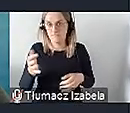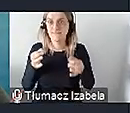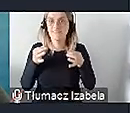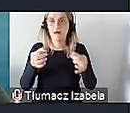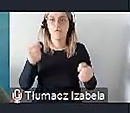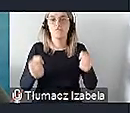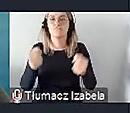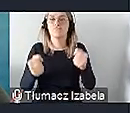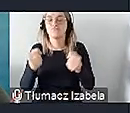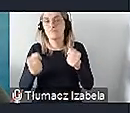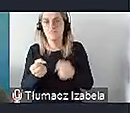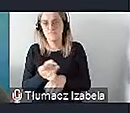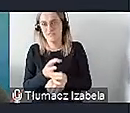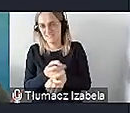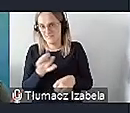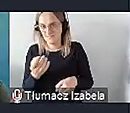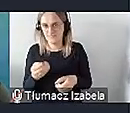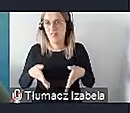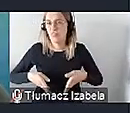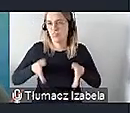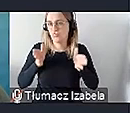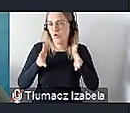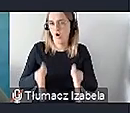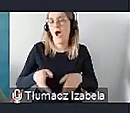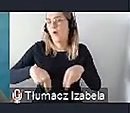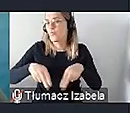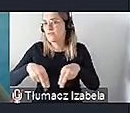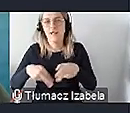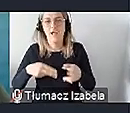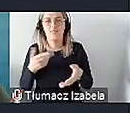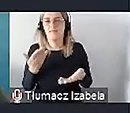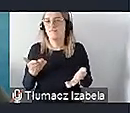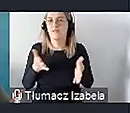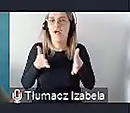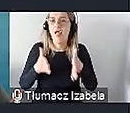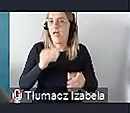i jadą jakąś szybką trasą: autostradą czy drogą ekspresową,